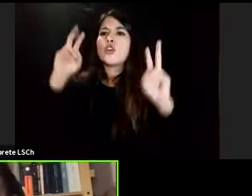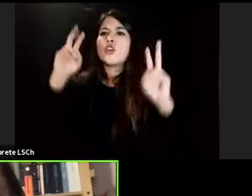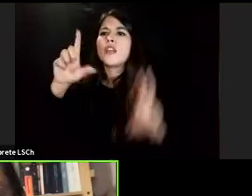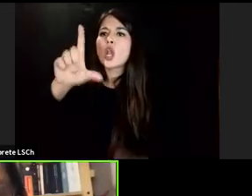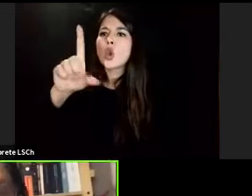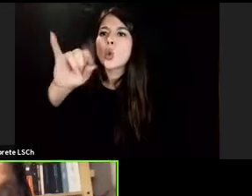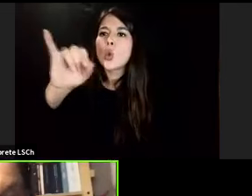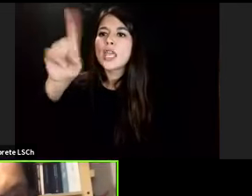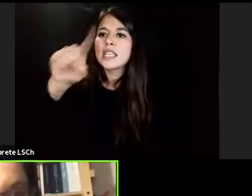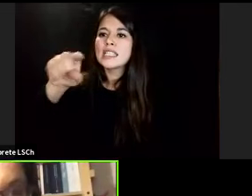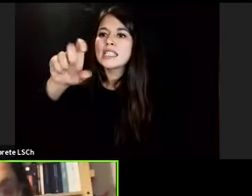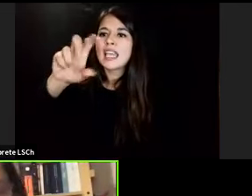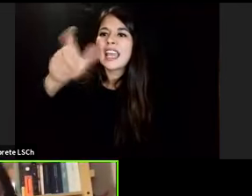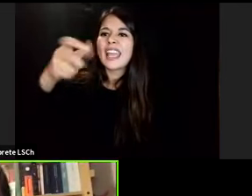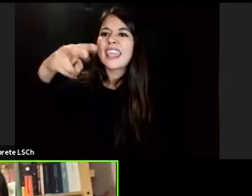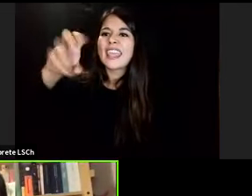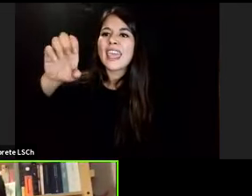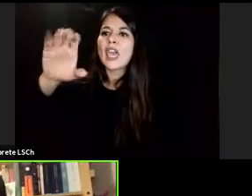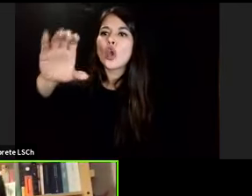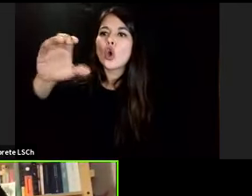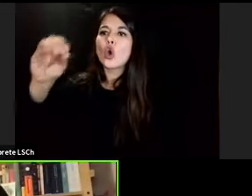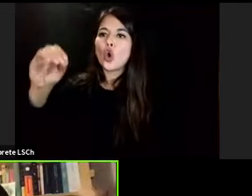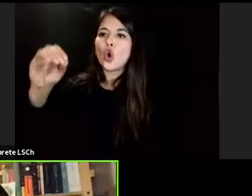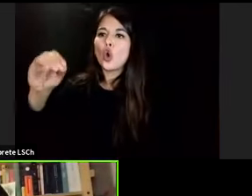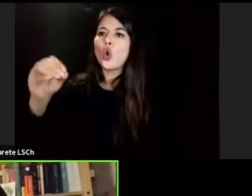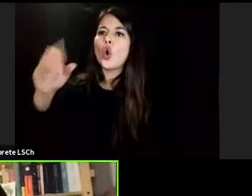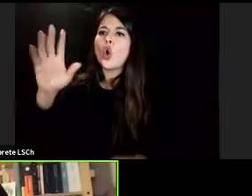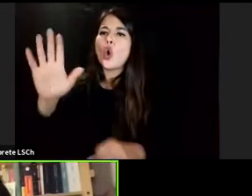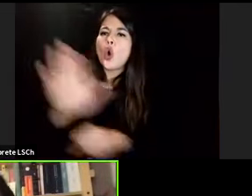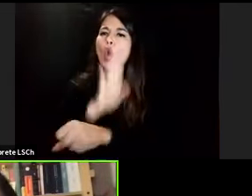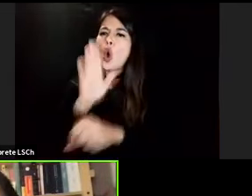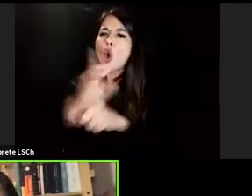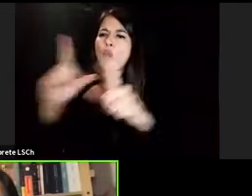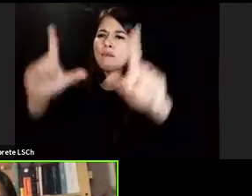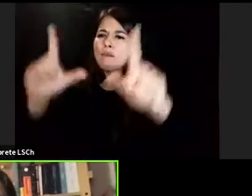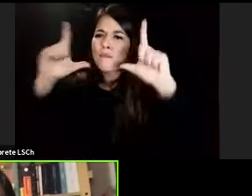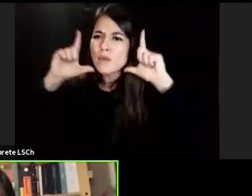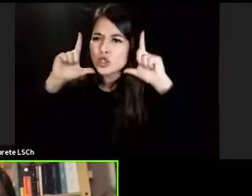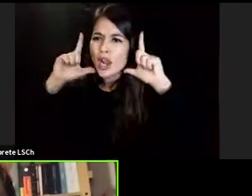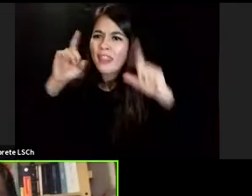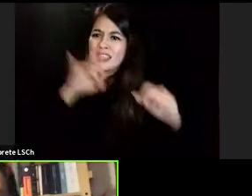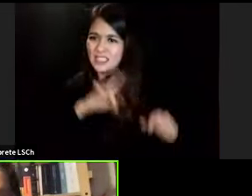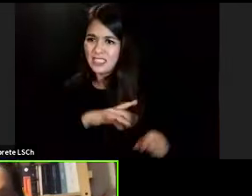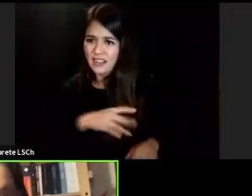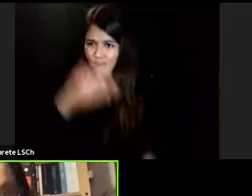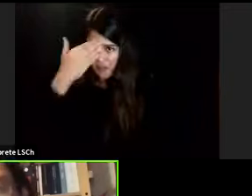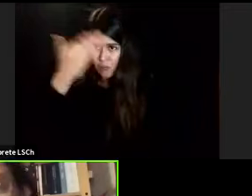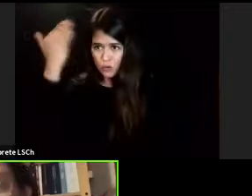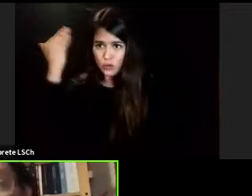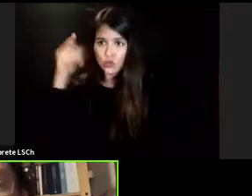relatos en como les digo en radios como emisor podcast y que hay una iniciativa